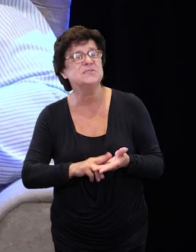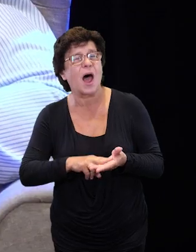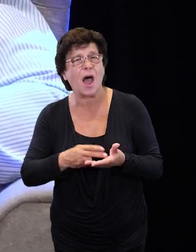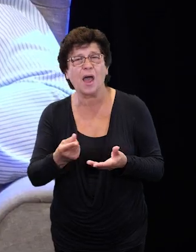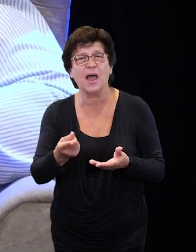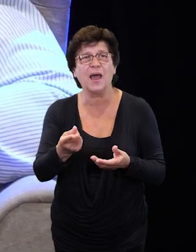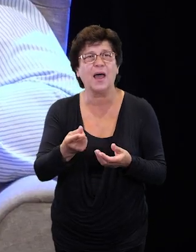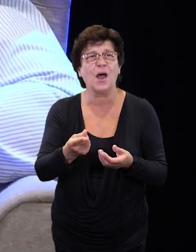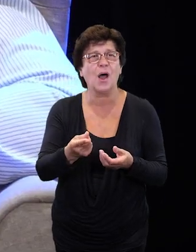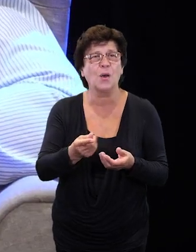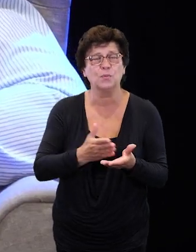Więc ja się bardzo cieszę.